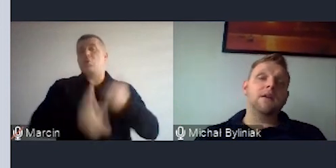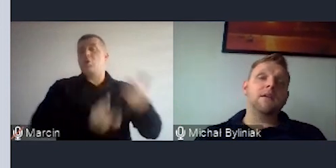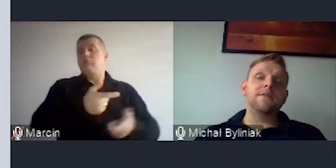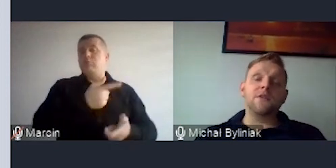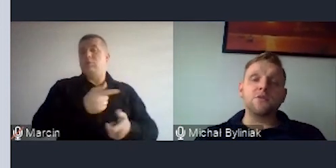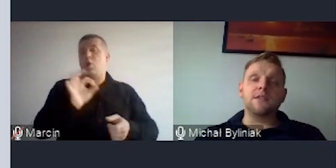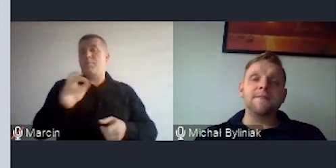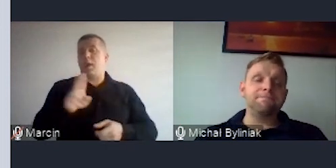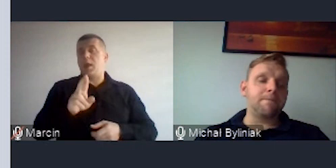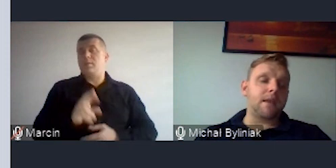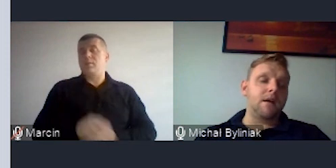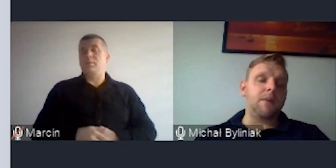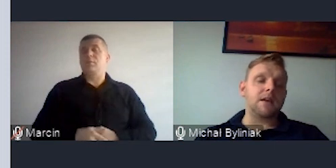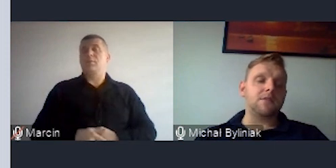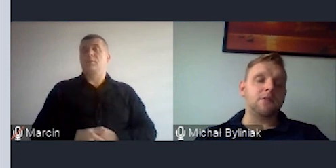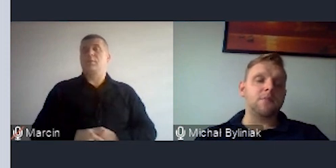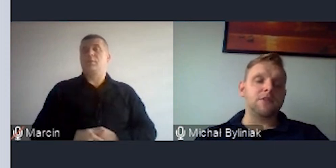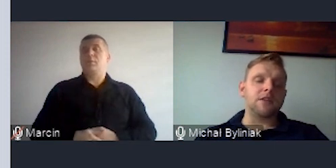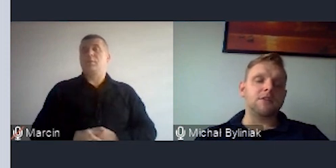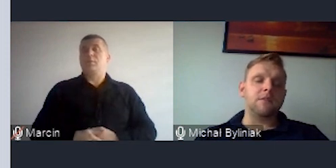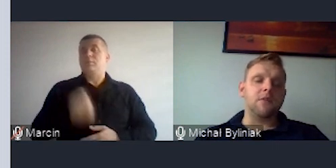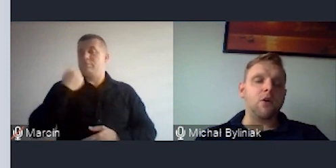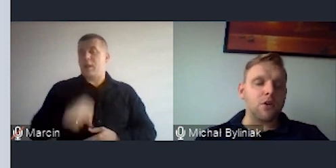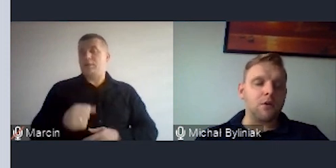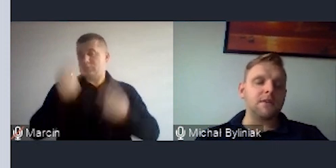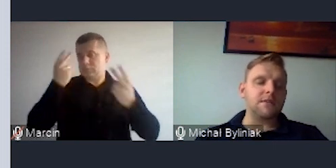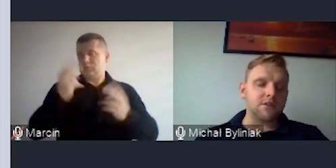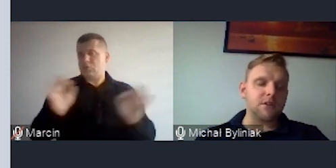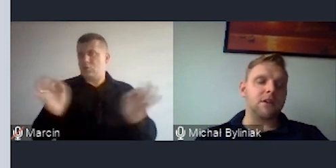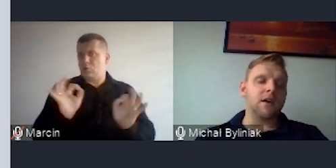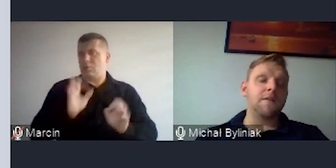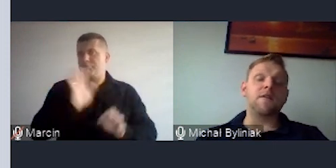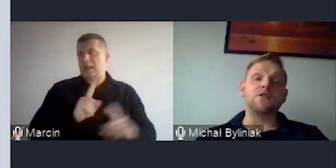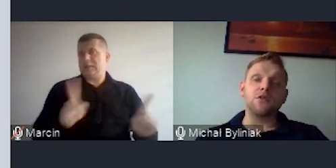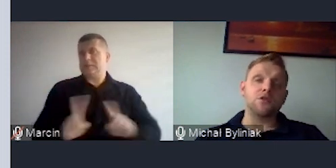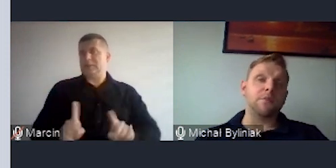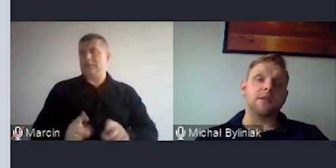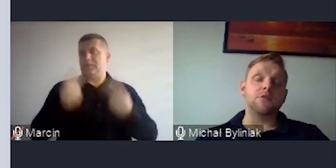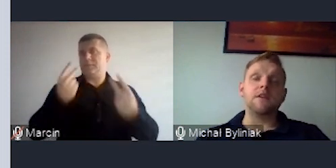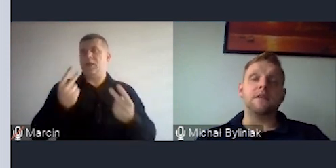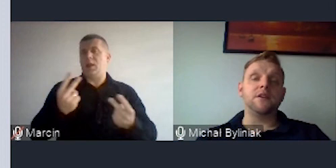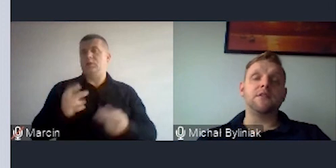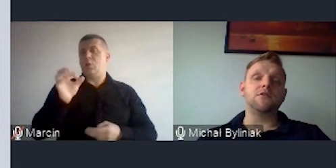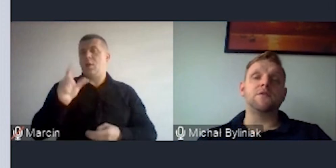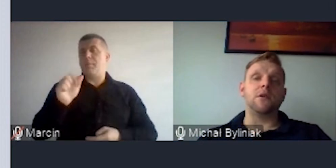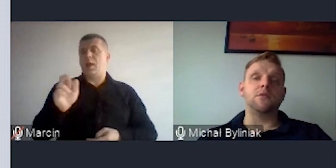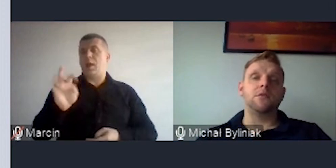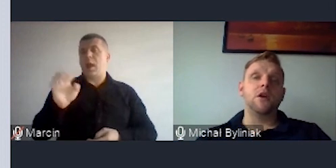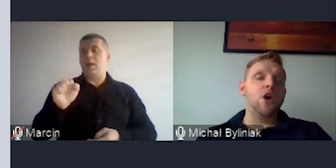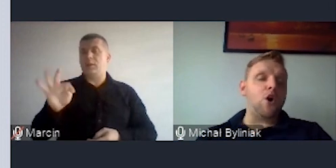w związku z tym bardzo podkreślam, ogromne znaczenie ważności operatu dla kwalifikowalności wkładu.